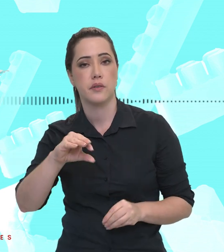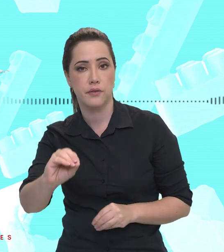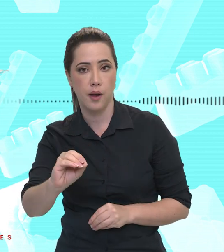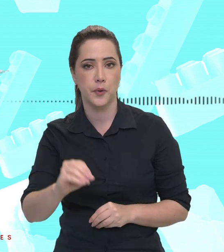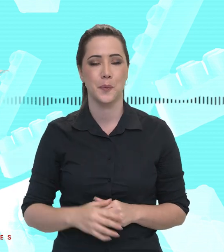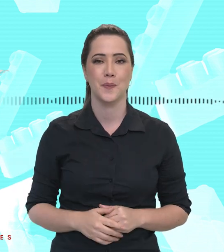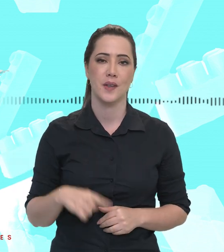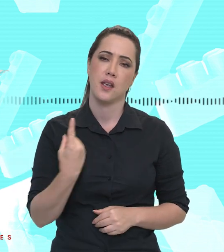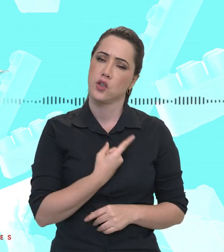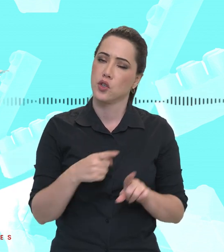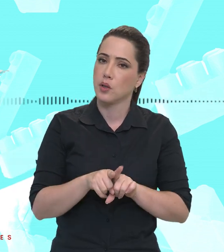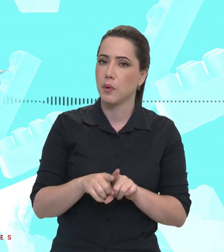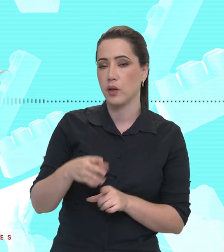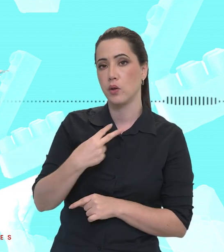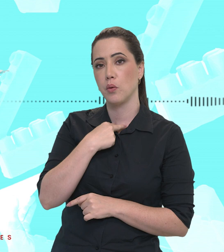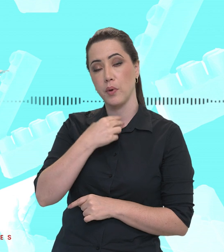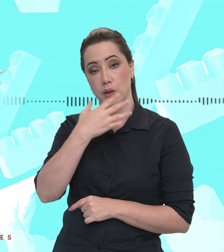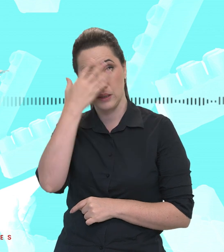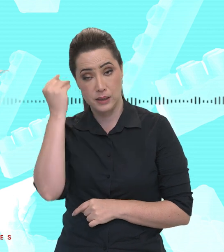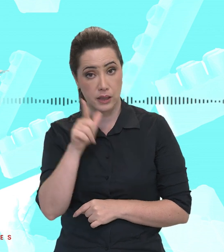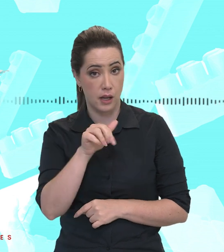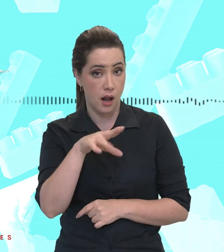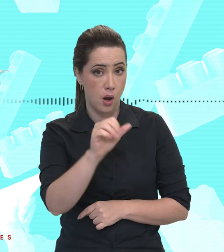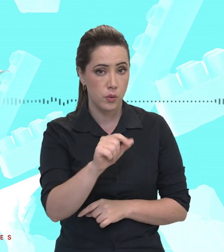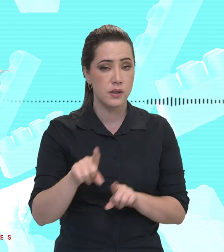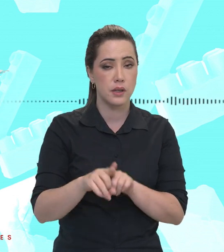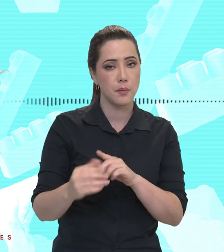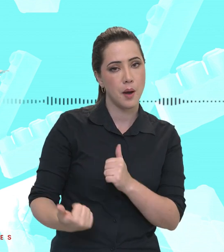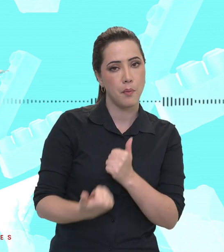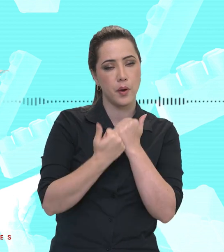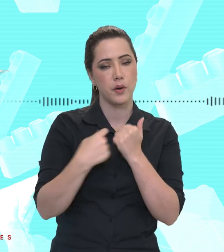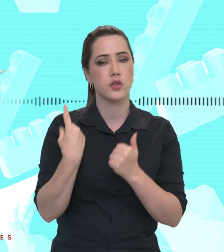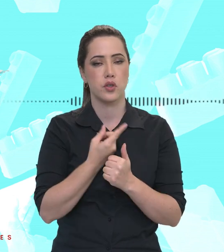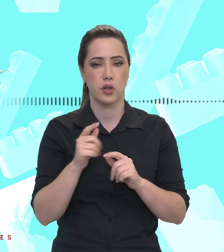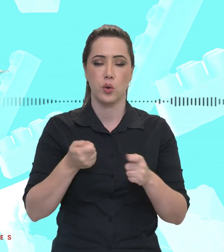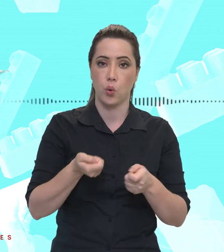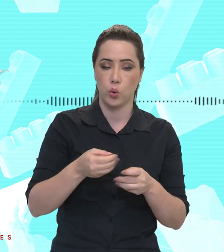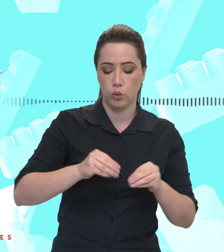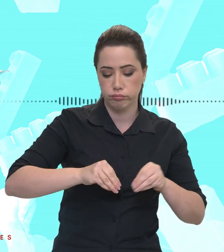[Leyberson] E a gente não pode esquecer da Lúcia Safatle, que também ajudou a gente aqui na operação de áudio.